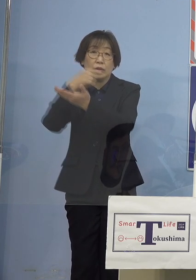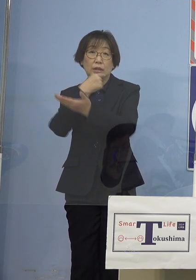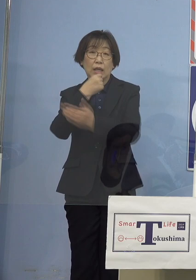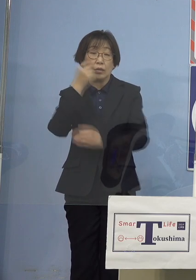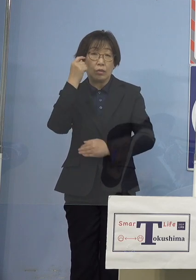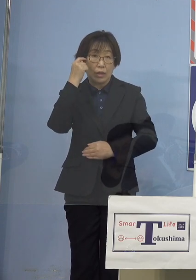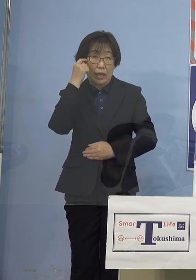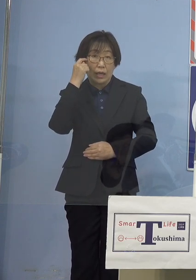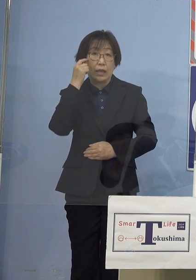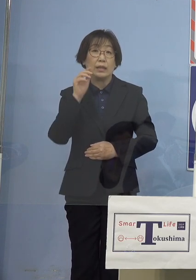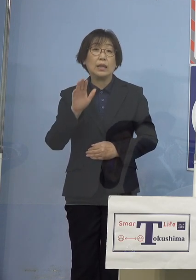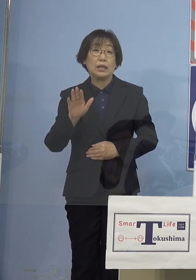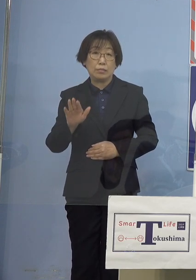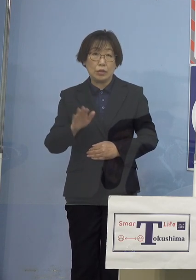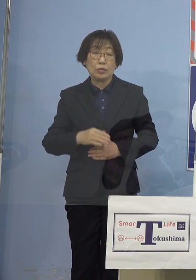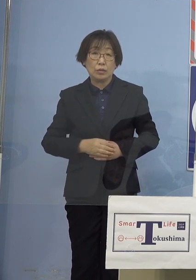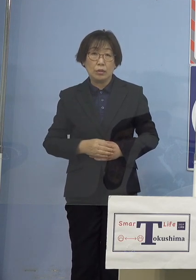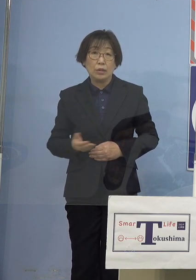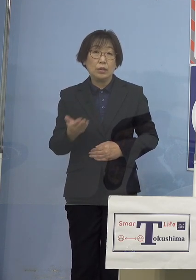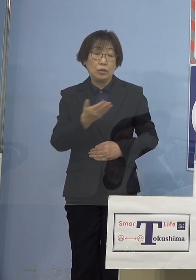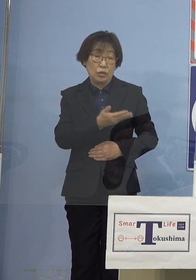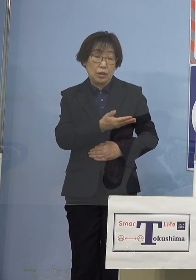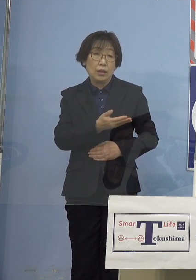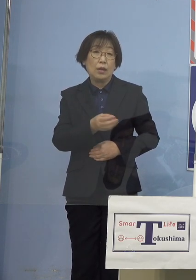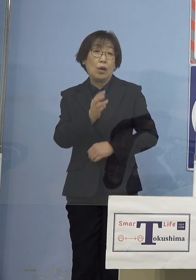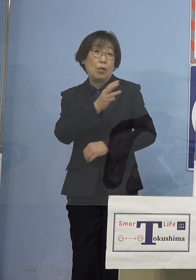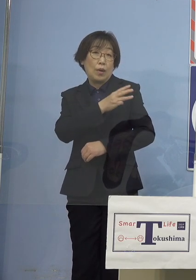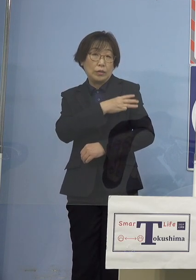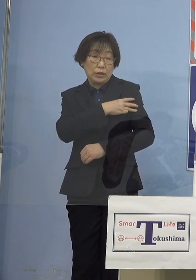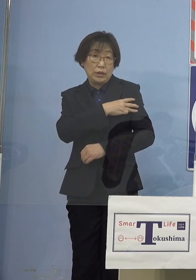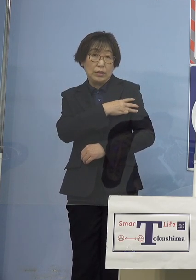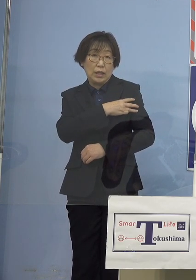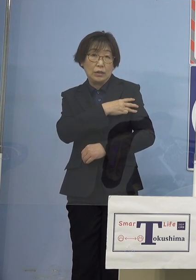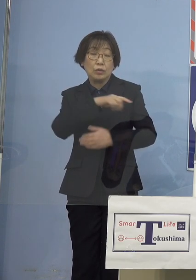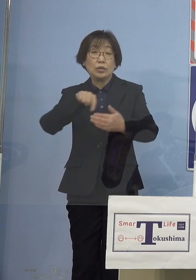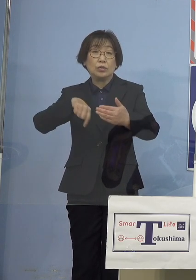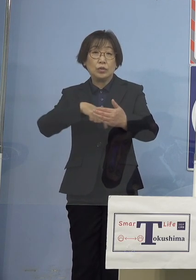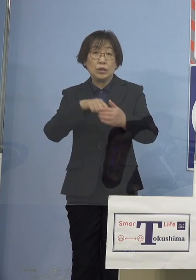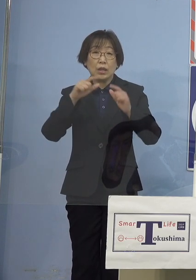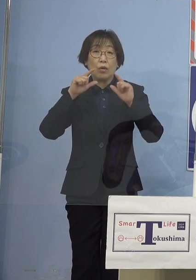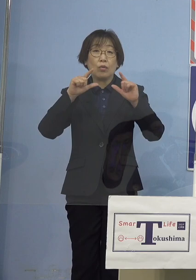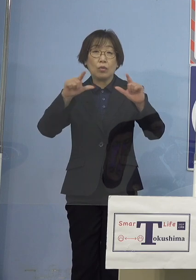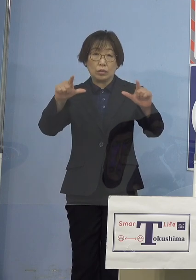続きまして、ワクチン接種について ご報告を申し上げたいと思います